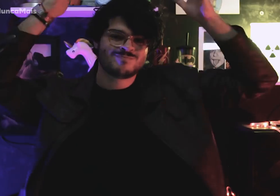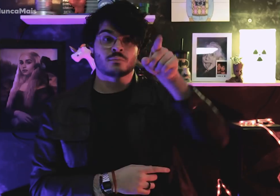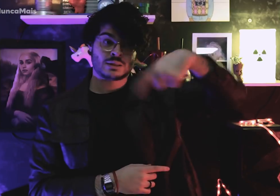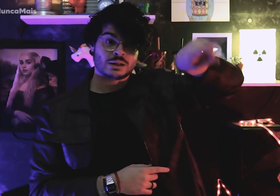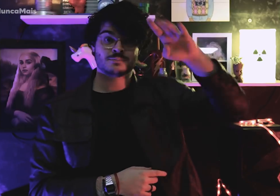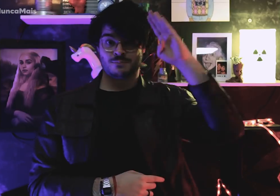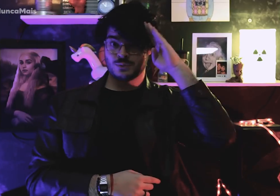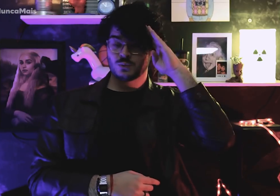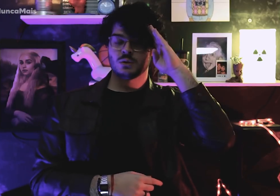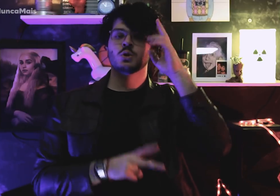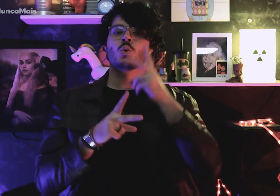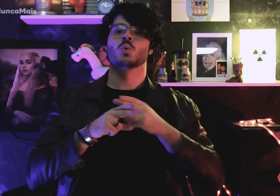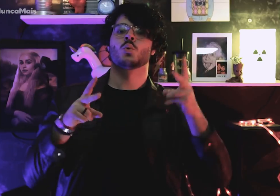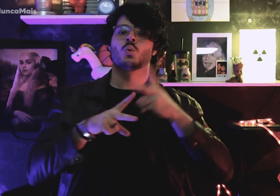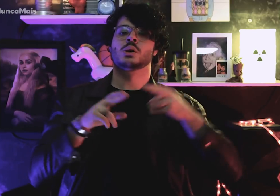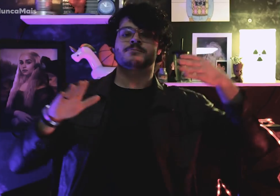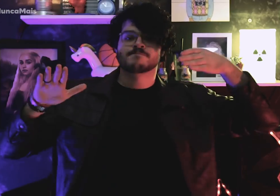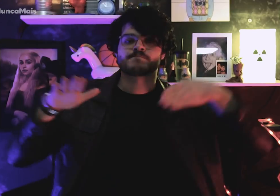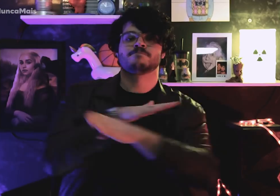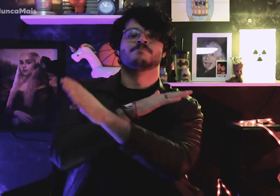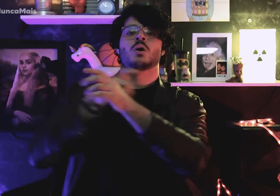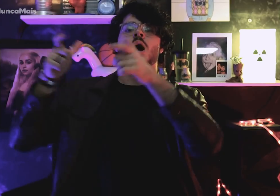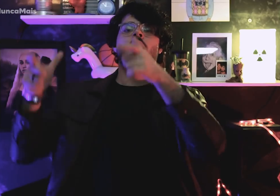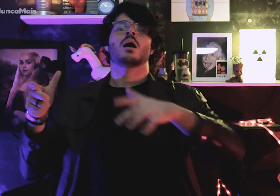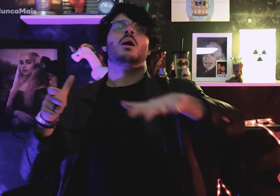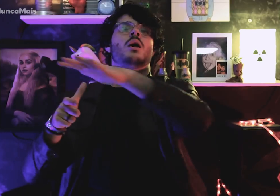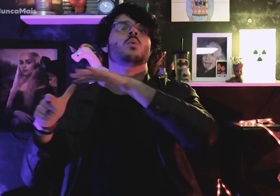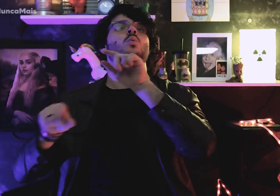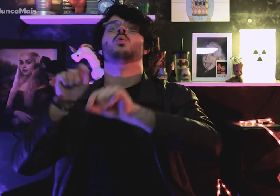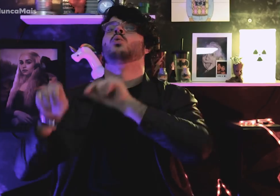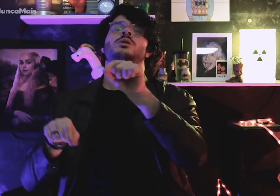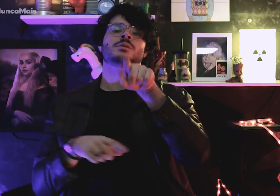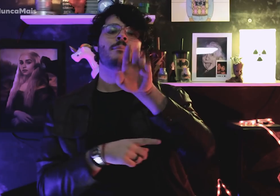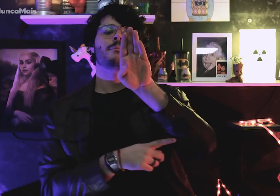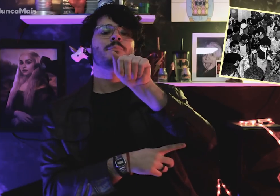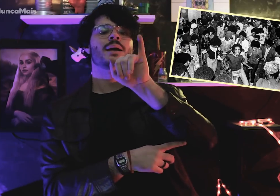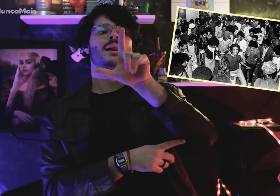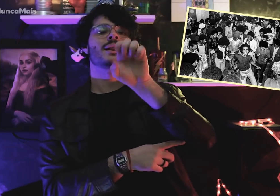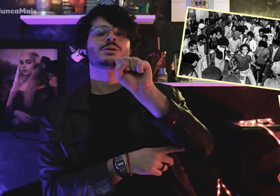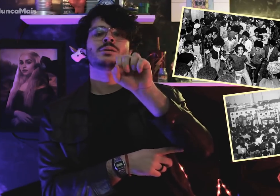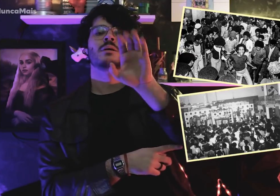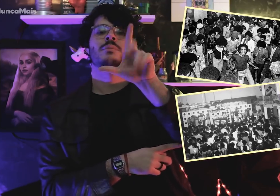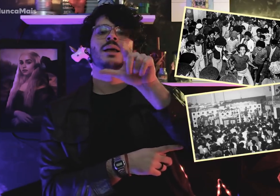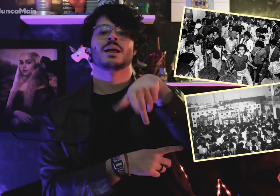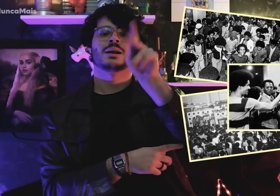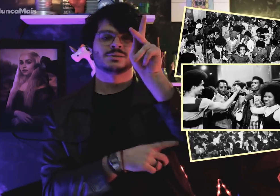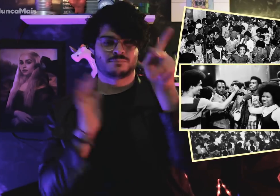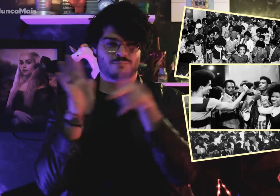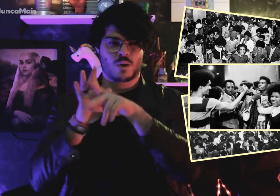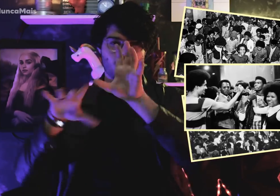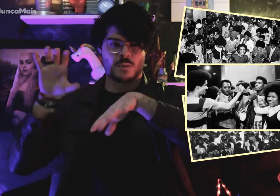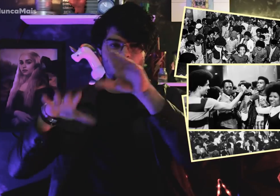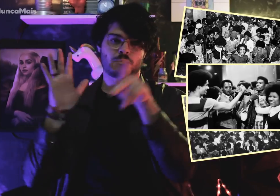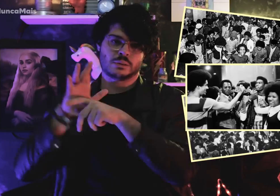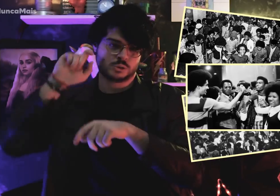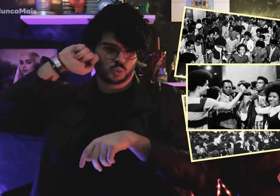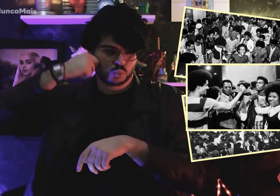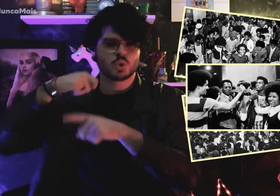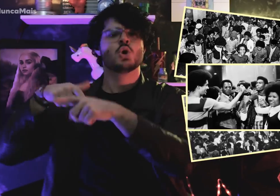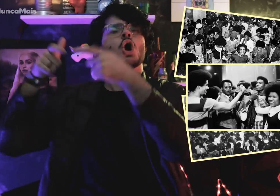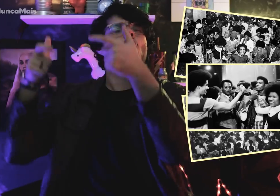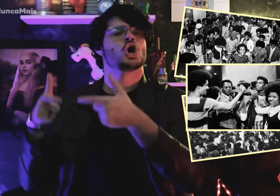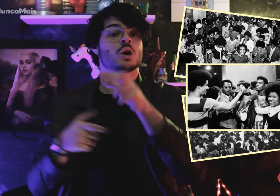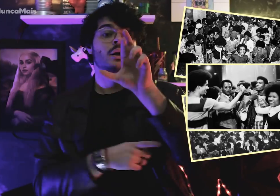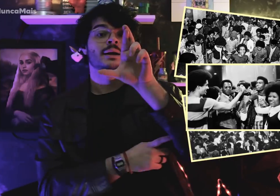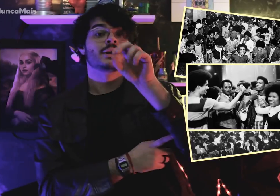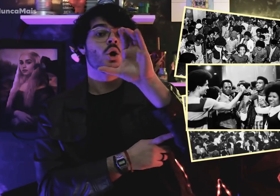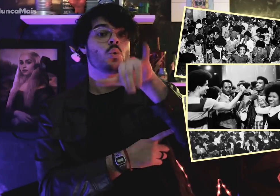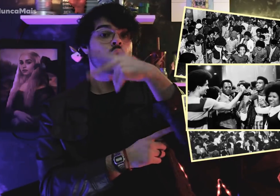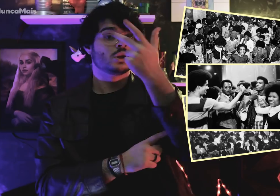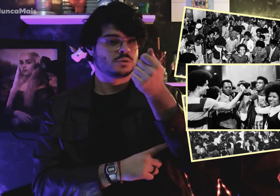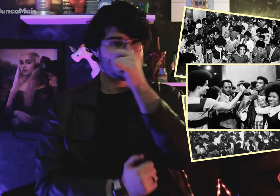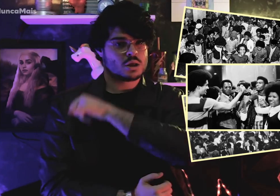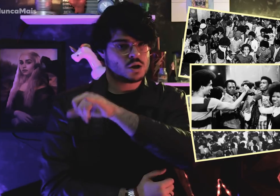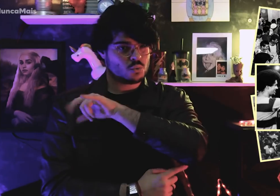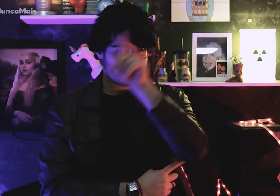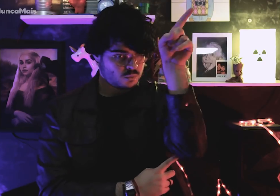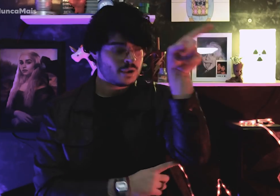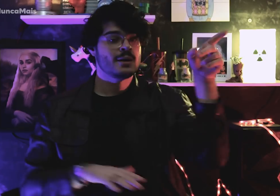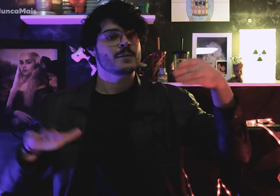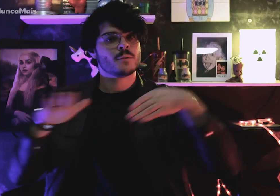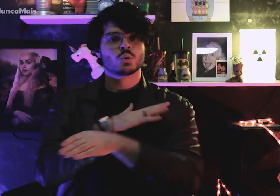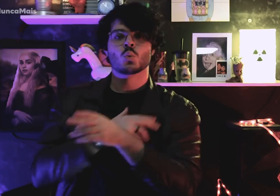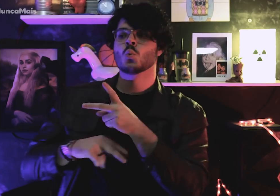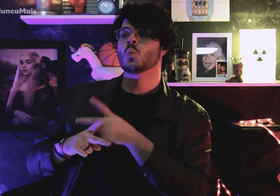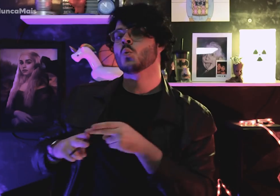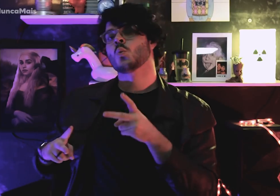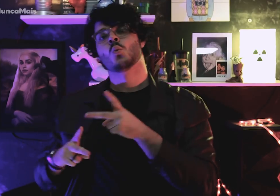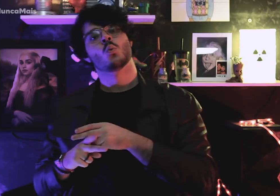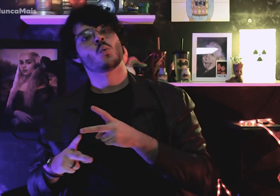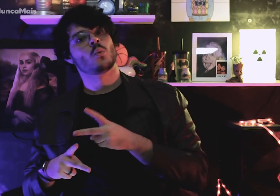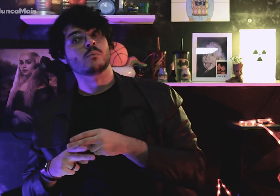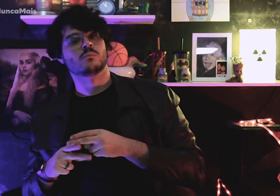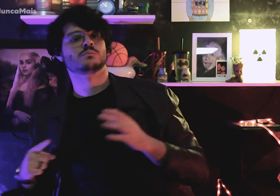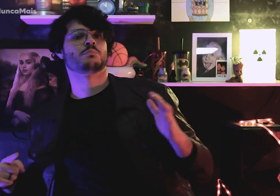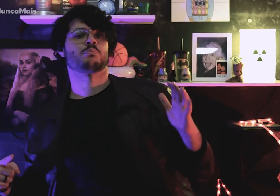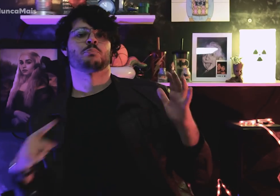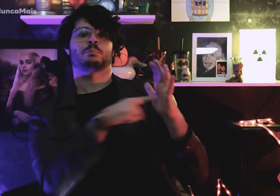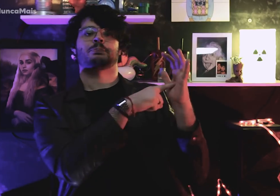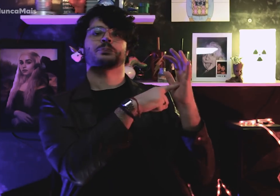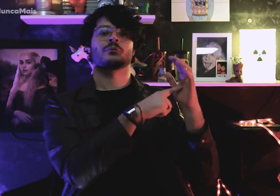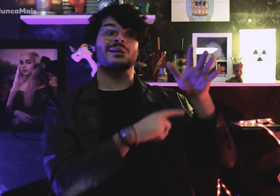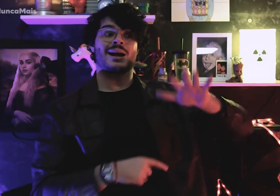Assim, os militares se infiltravam nos bailes black, na Rocinha-RJ, para vigiar e dedurar